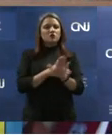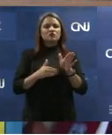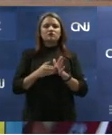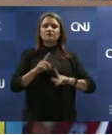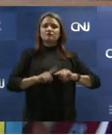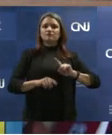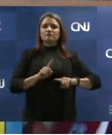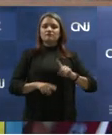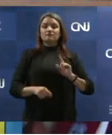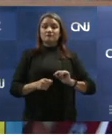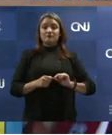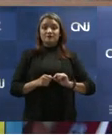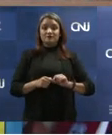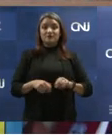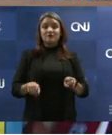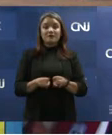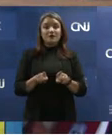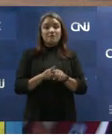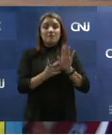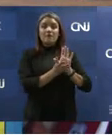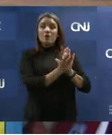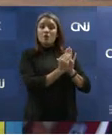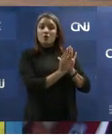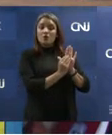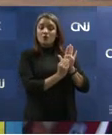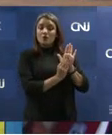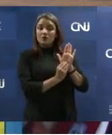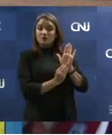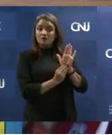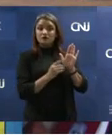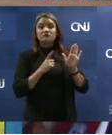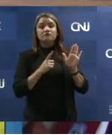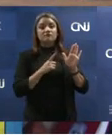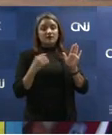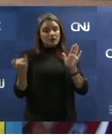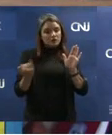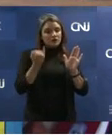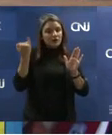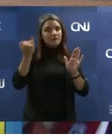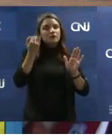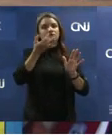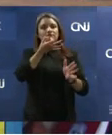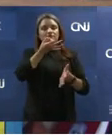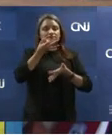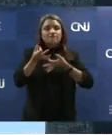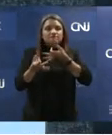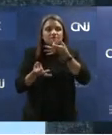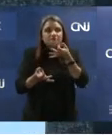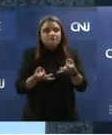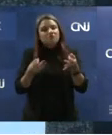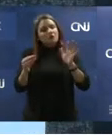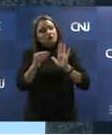com o seu conteúdo, com importantes sugestões. E porque não dizer até de aperfeiçoamentos